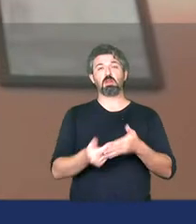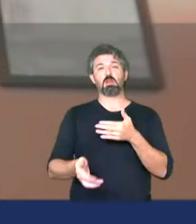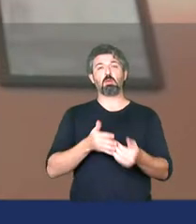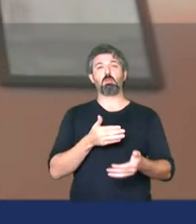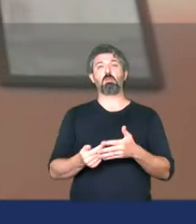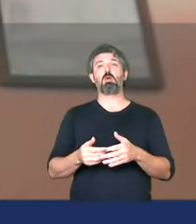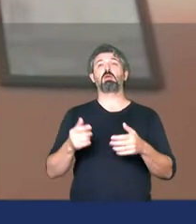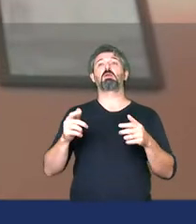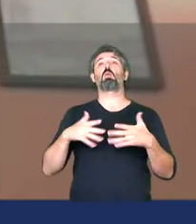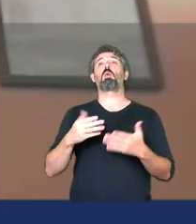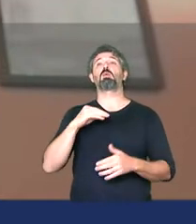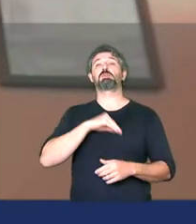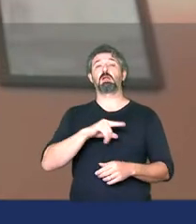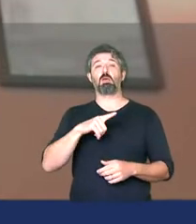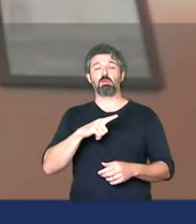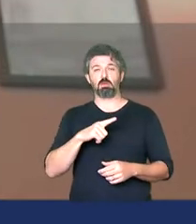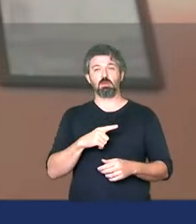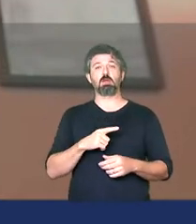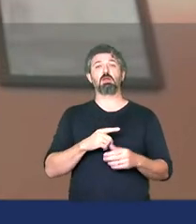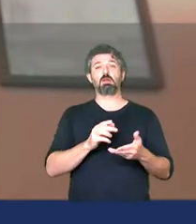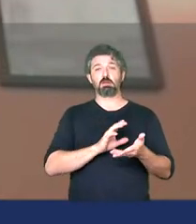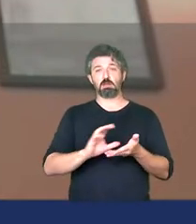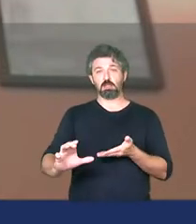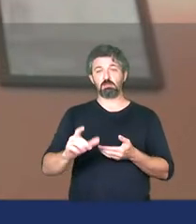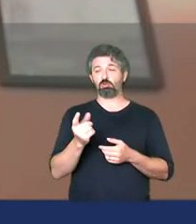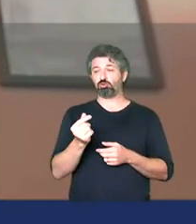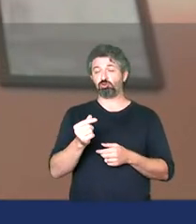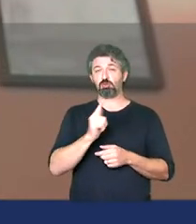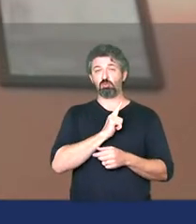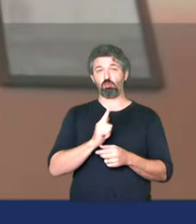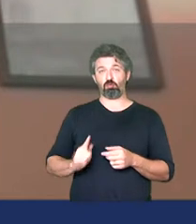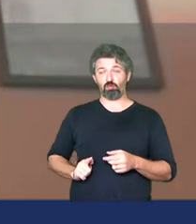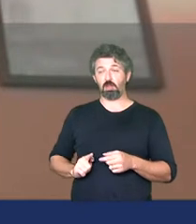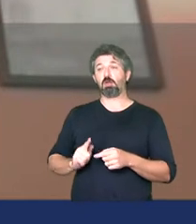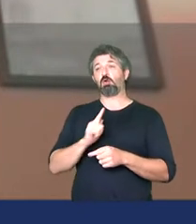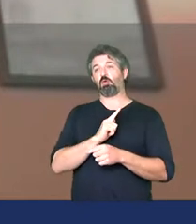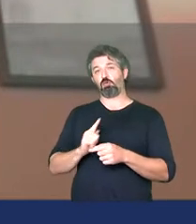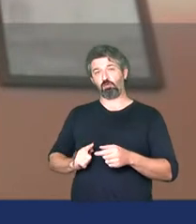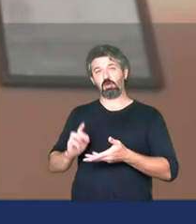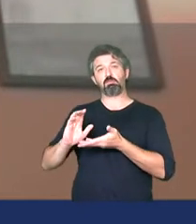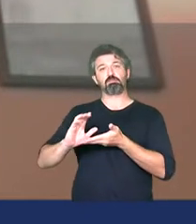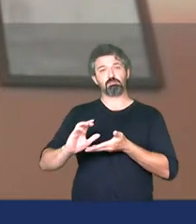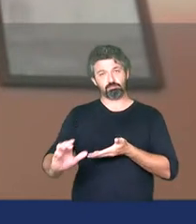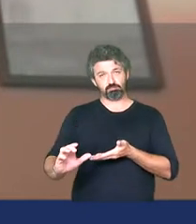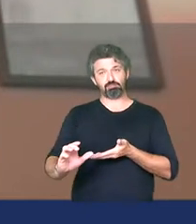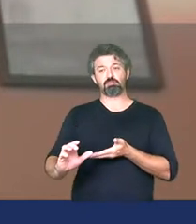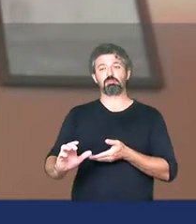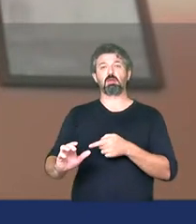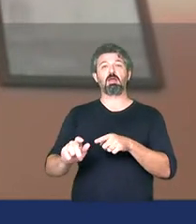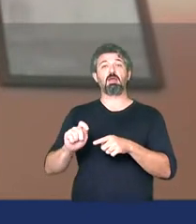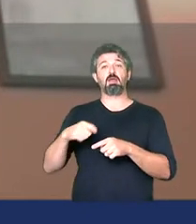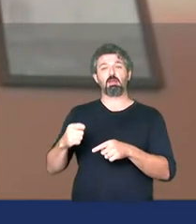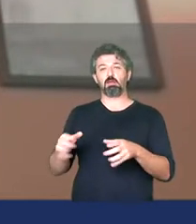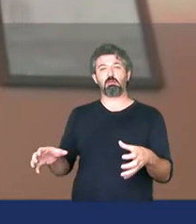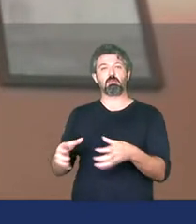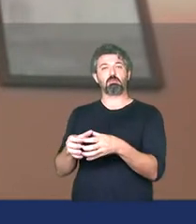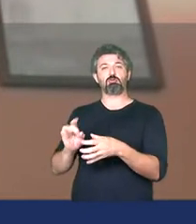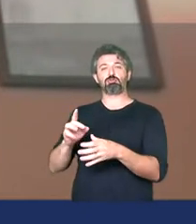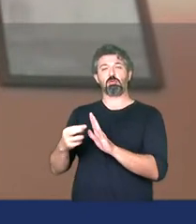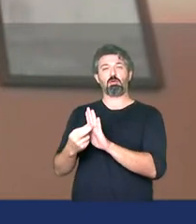FEITO ATRAVÀS DESSE PROJETO QUANDO NÓS ESTAMOS DETERMINANDO QUE TODO CIDADÃO BRASILEIRO INDEPENDENTE DA CONDIÇÃO DE RENDA ESTÁ TRANSFERINDO RECURSOS AO ESTADO PARA QUE SEJA REPASSADO SOMENTE PARA AQUELES QUE